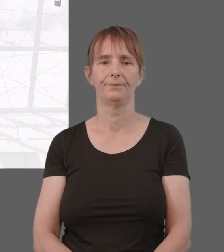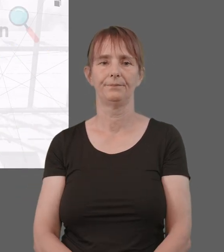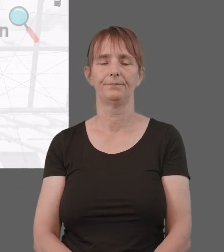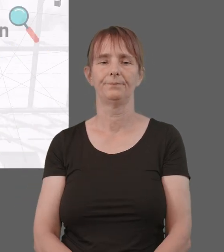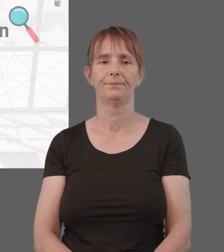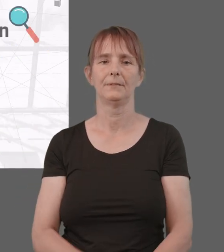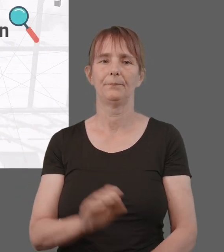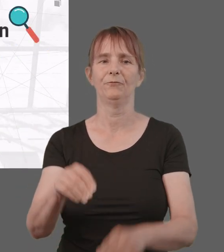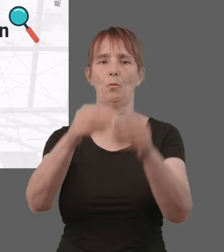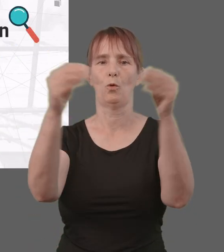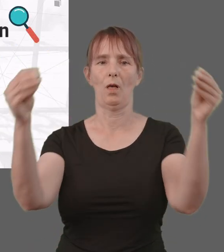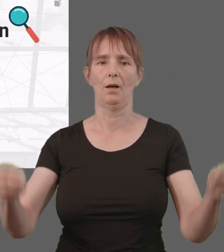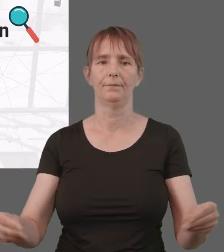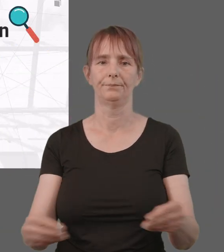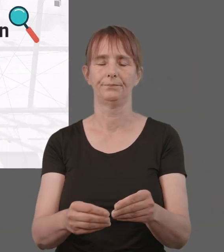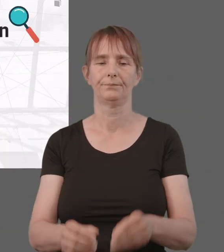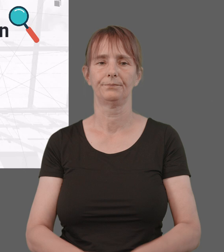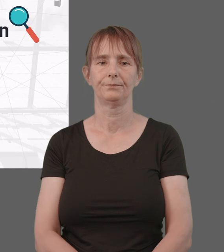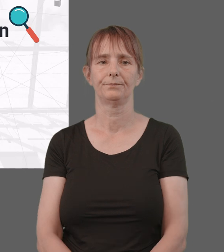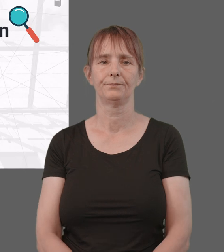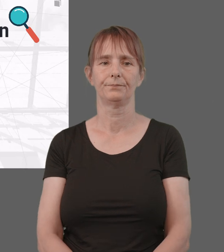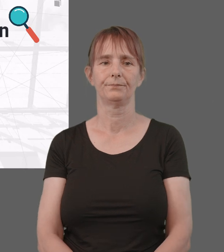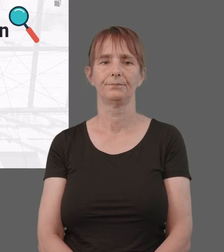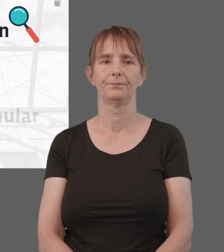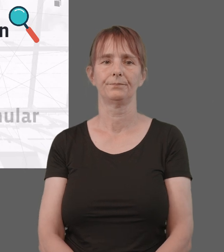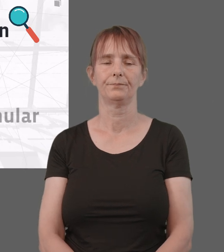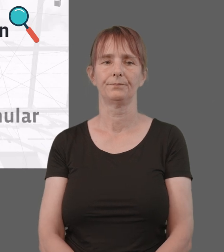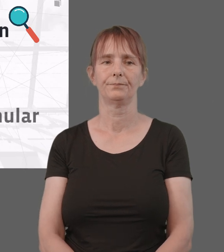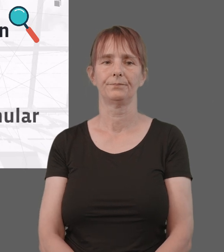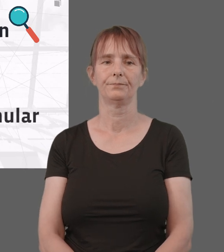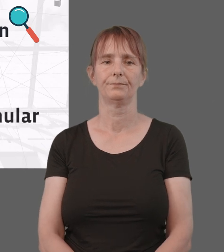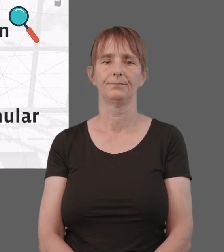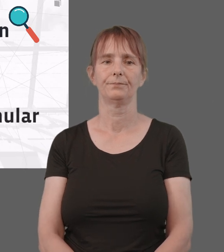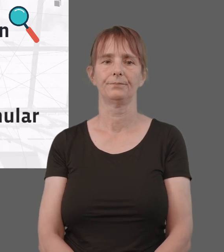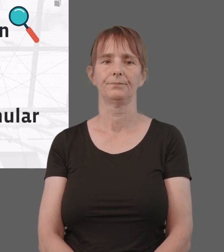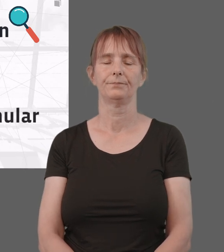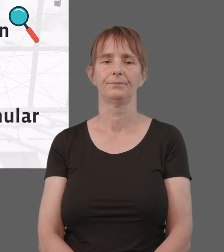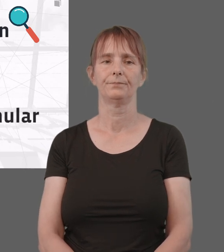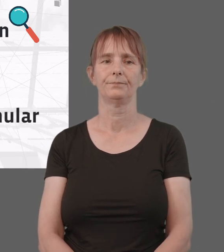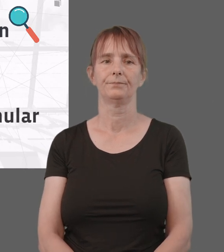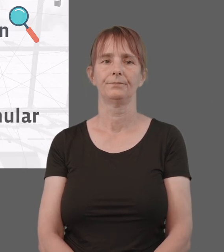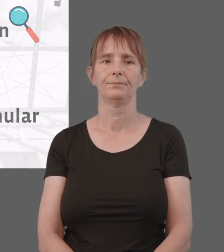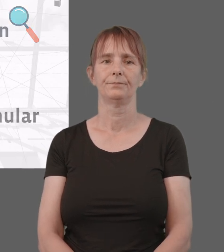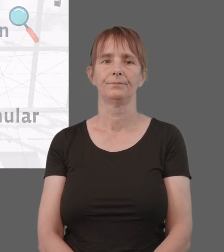suchen, bestellen und Artikelangaben im Formular ergänzen. Nun sind wir auch schon am